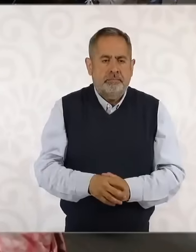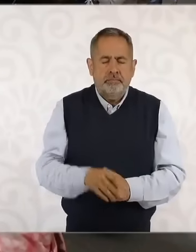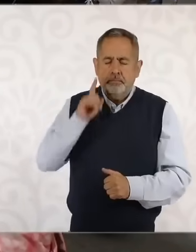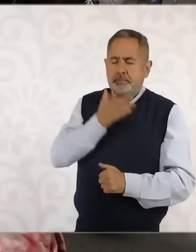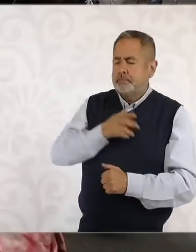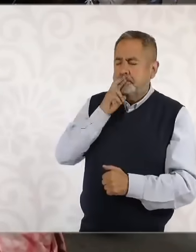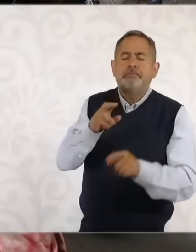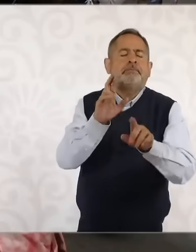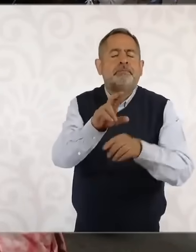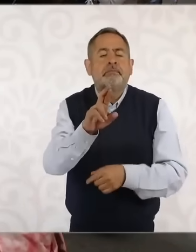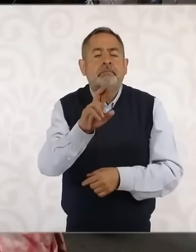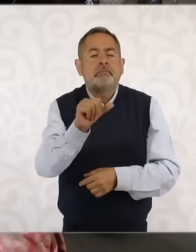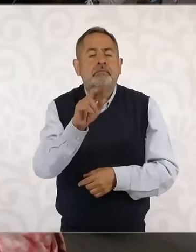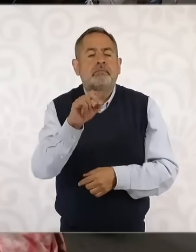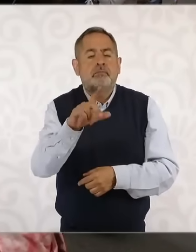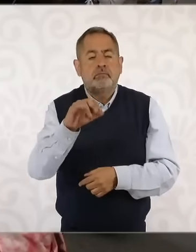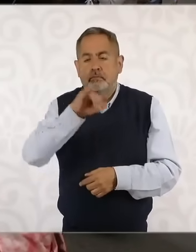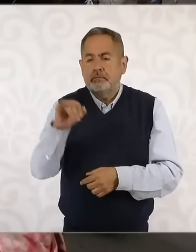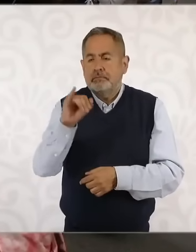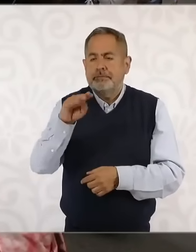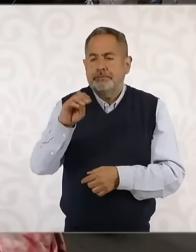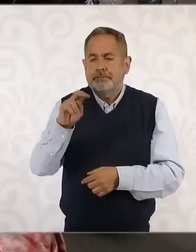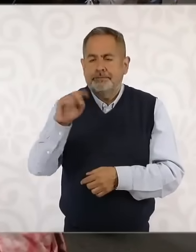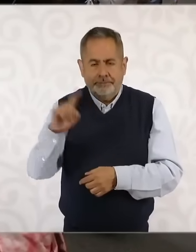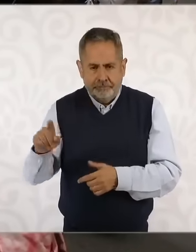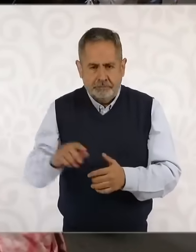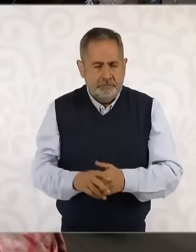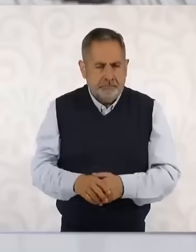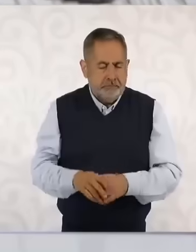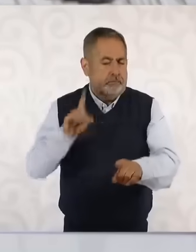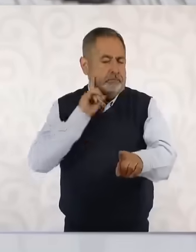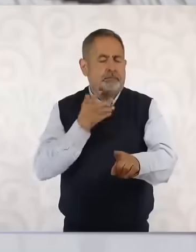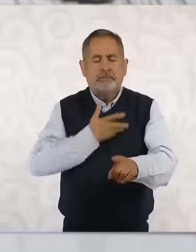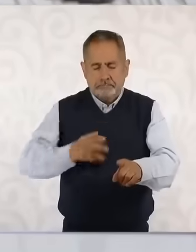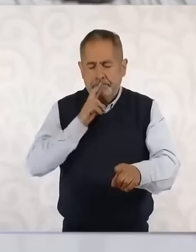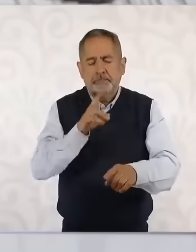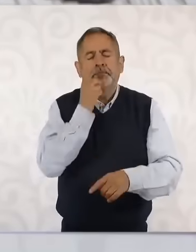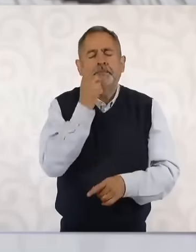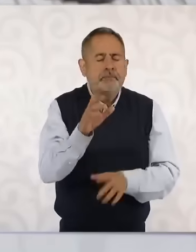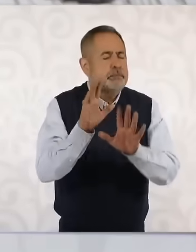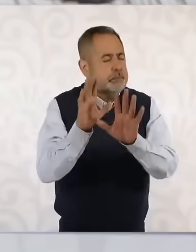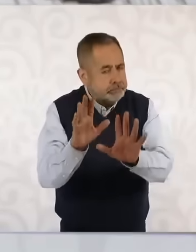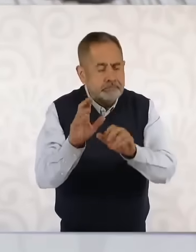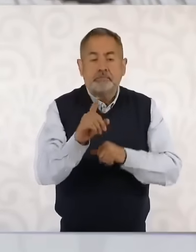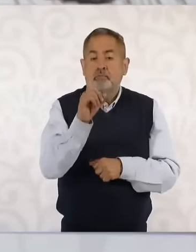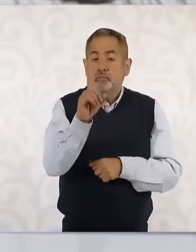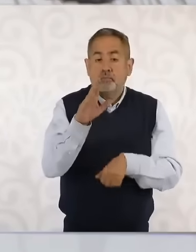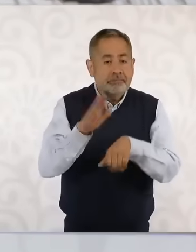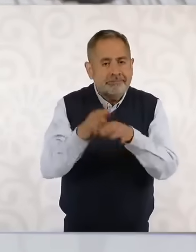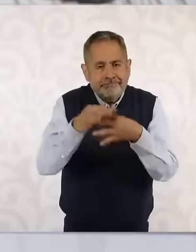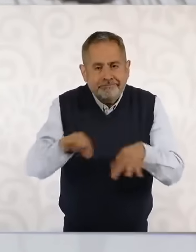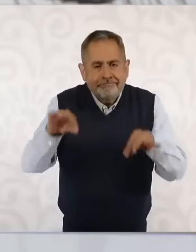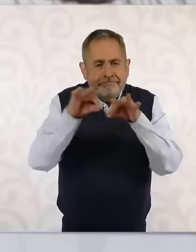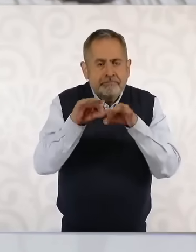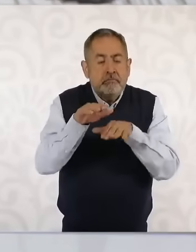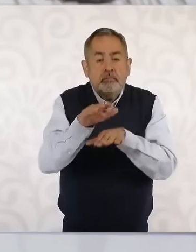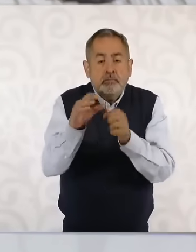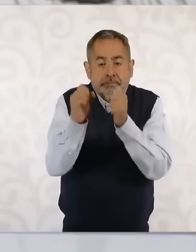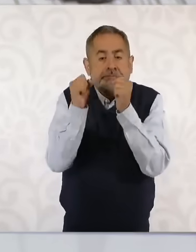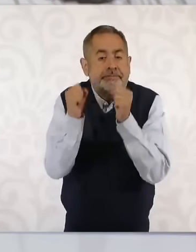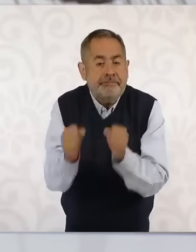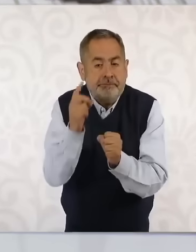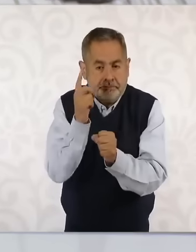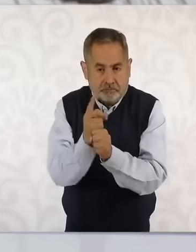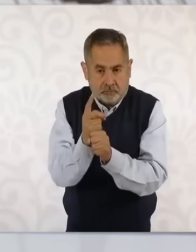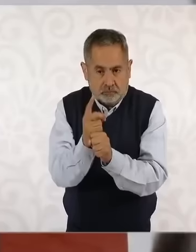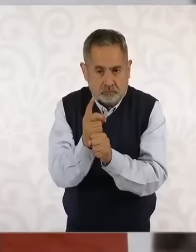Eh, a ver, lo más importante, eh, nosotros hemos hablado en el tema de seguridad de una estrategia